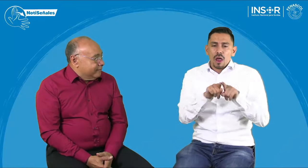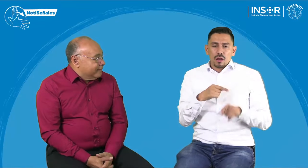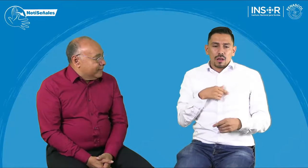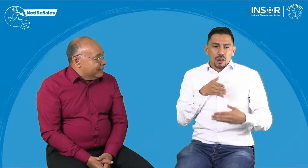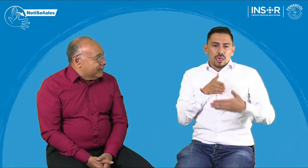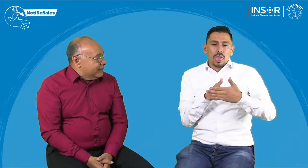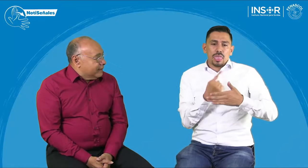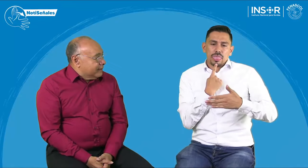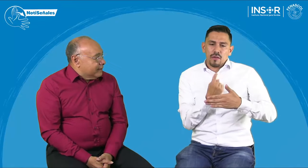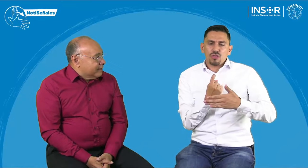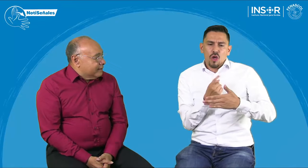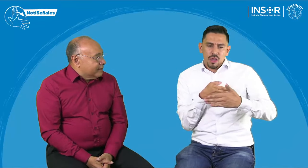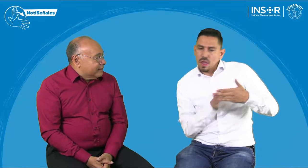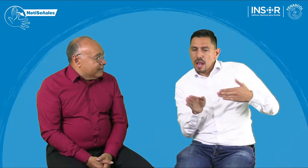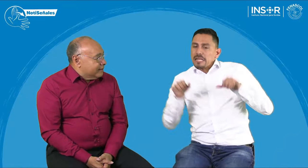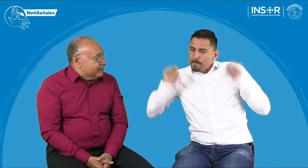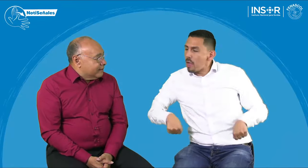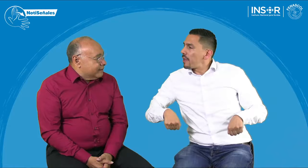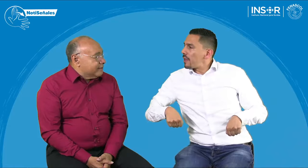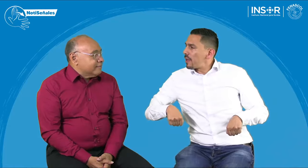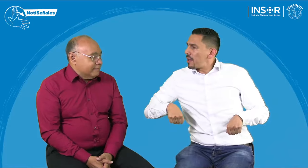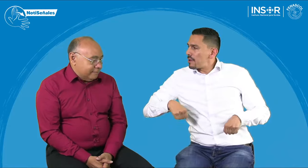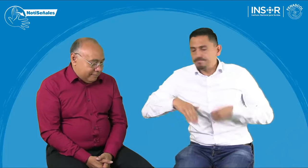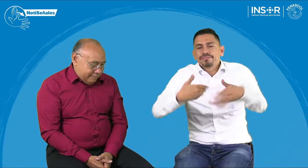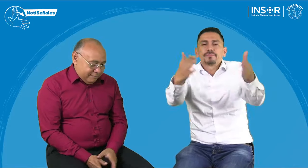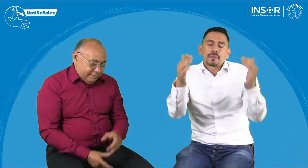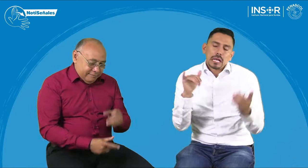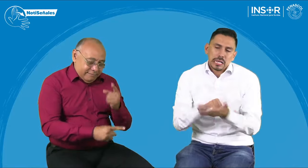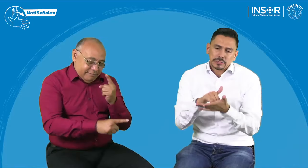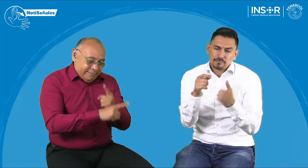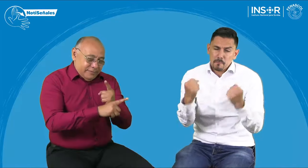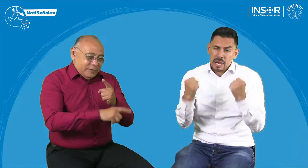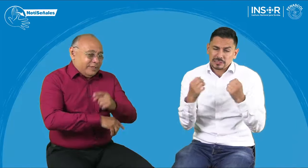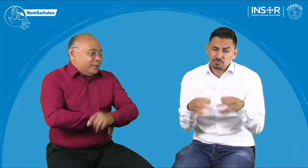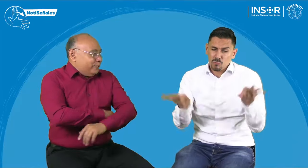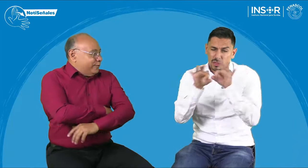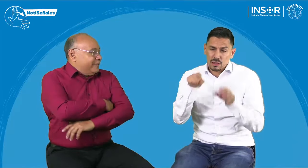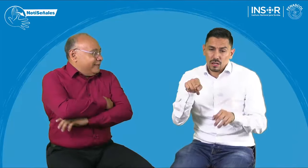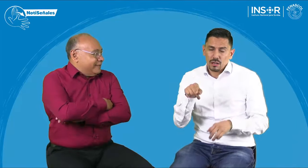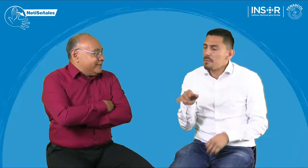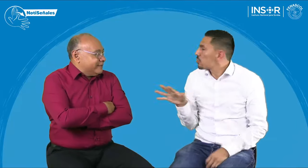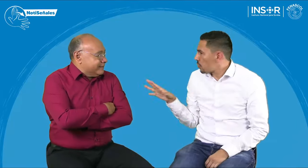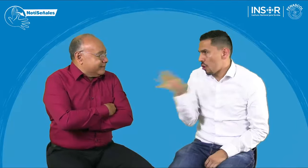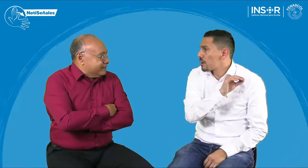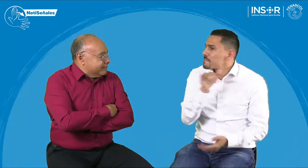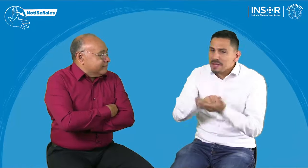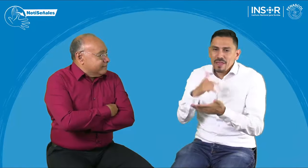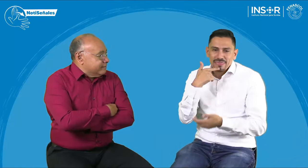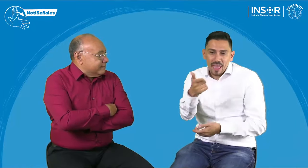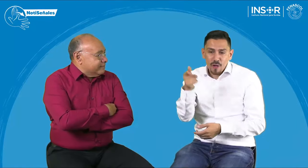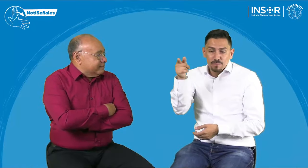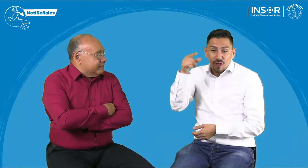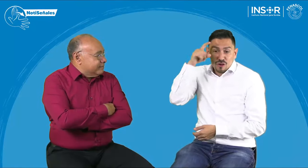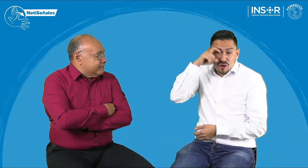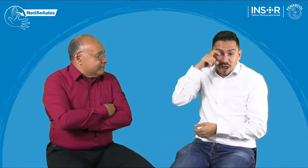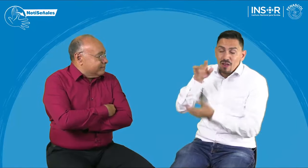alternativas, hay que luchar y todos podemos lograr por eso la frase que dice que no hay barreras que nos dificulten